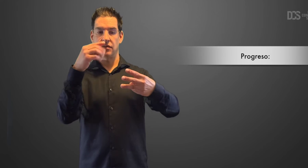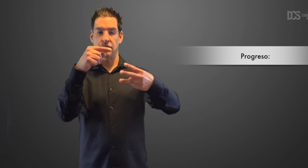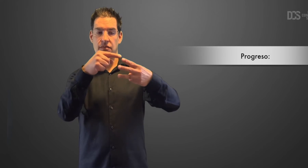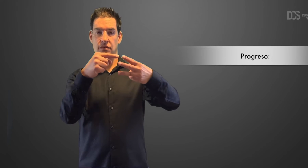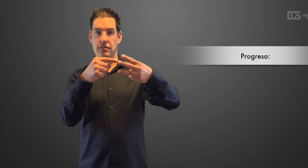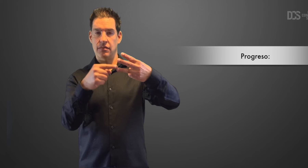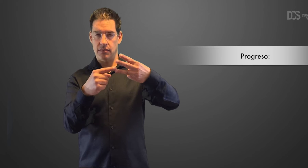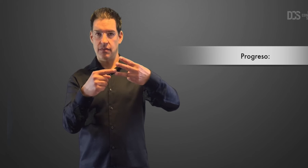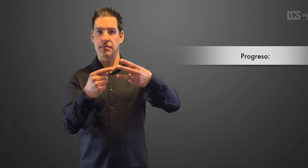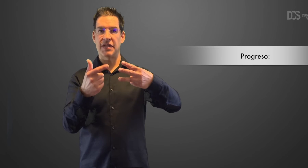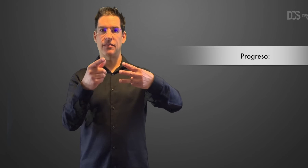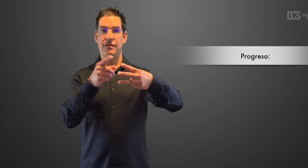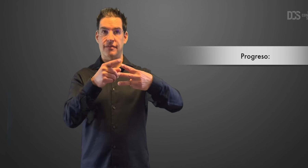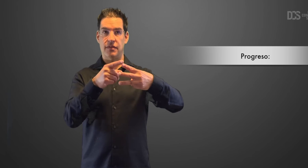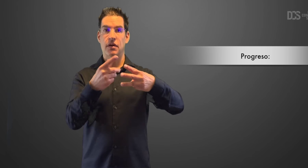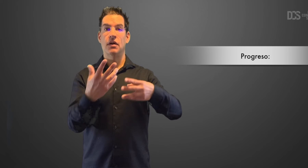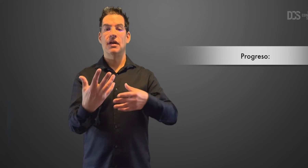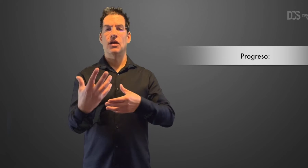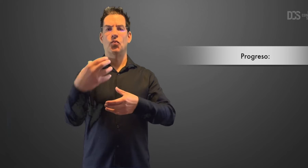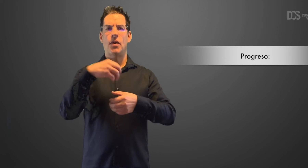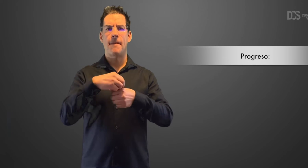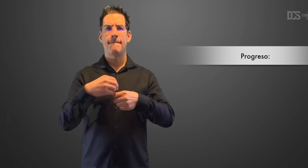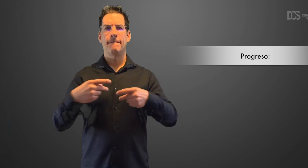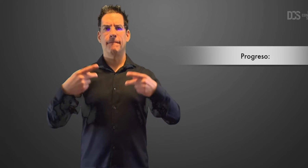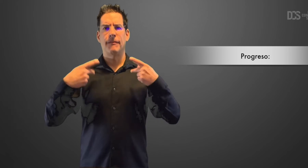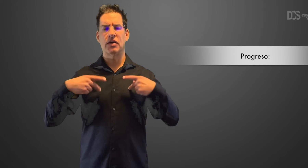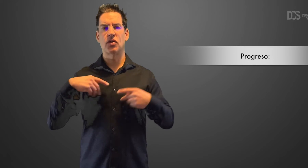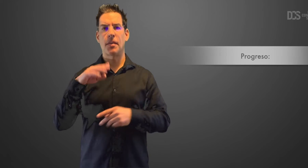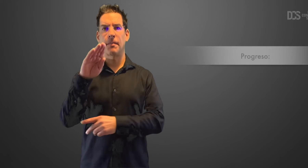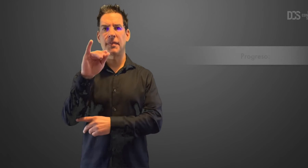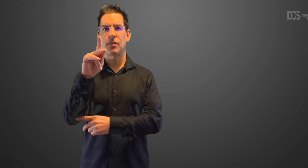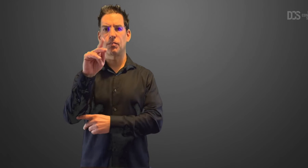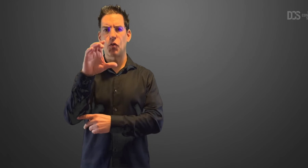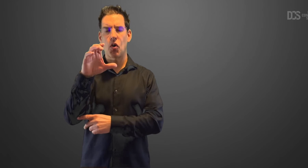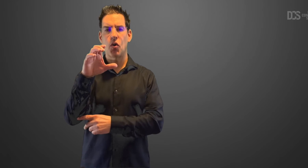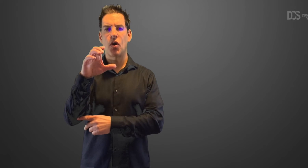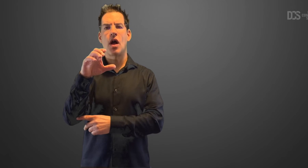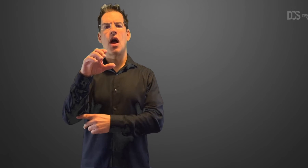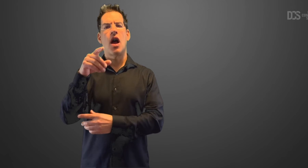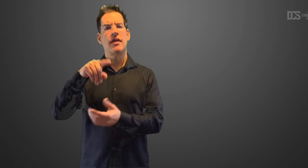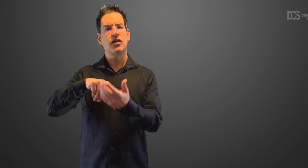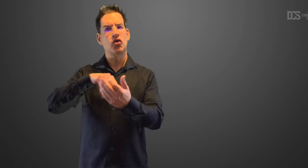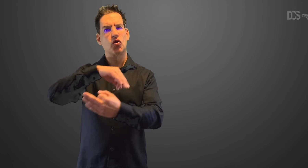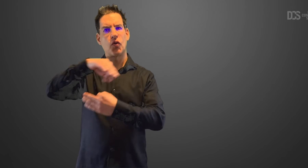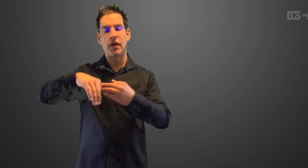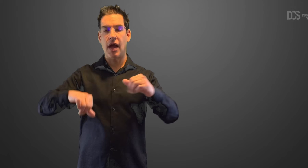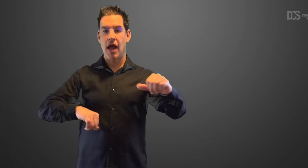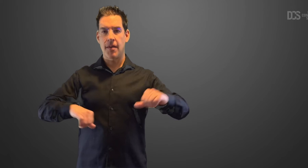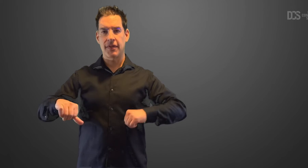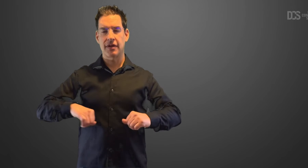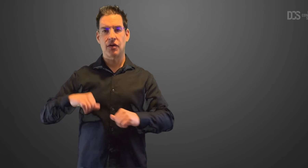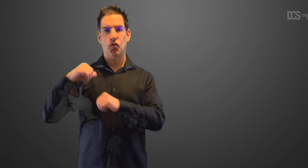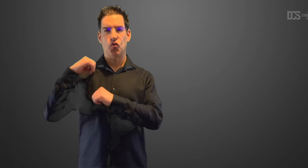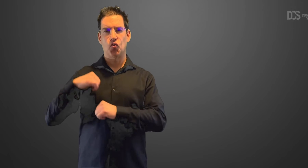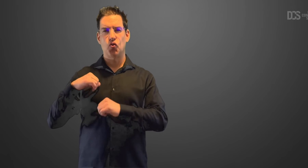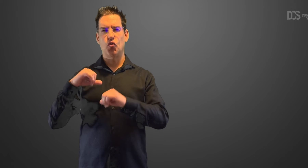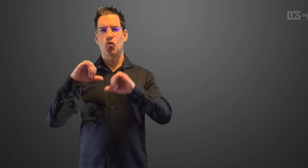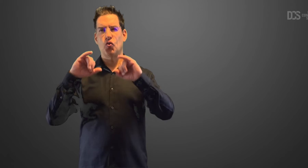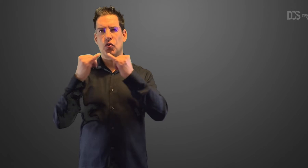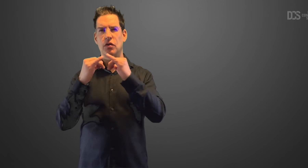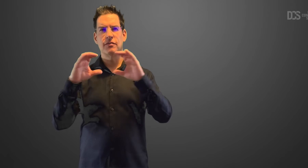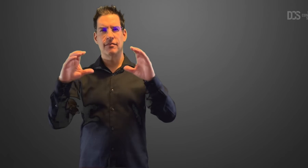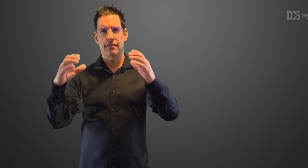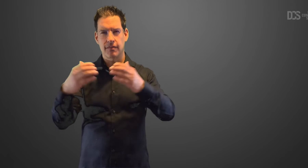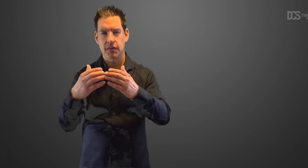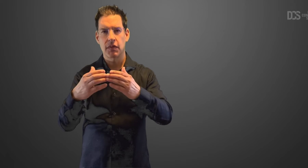Involucrar a personas de BIPOC en todas las actividades de la junta,